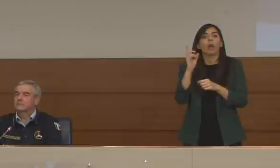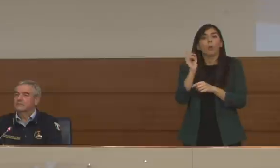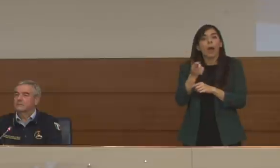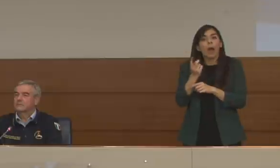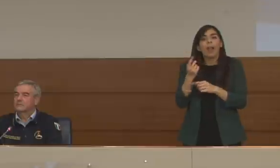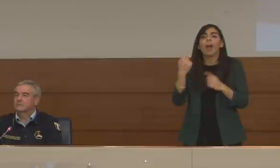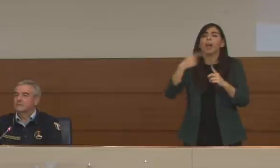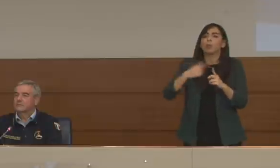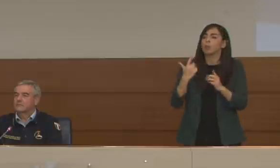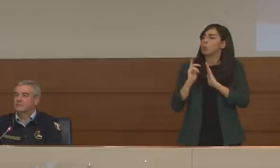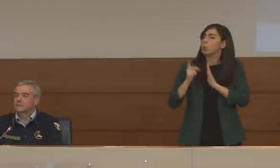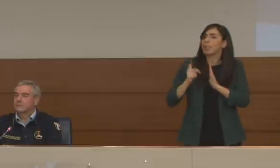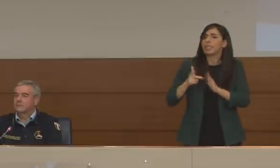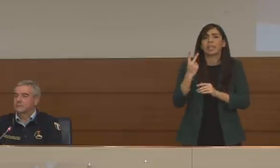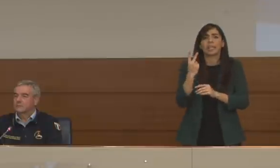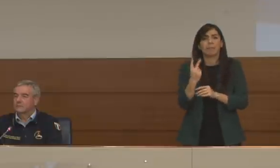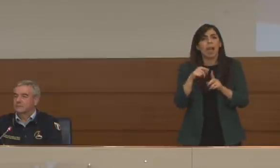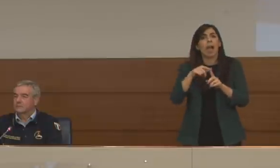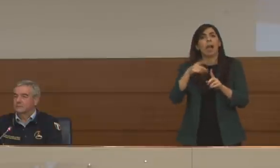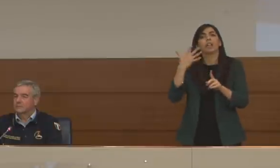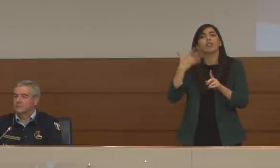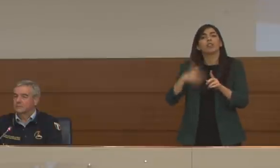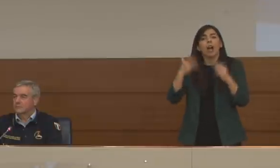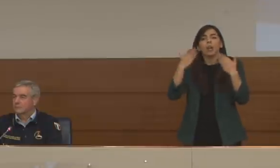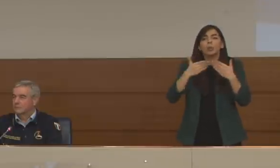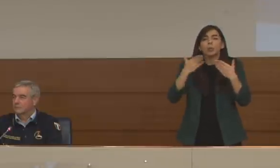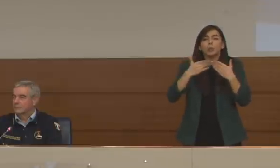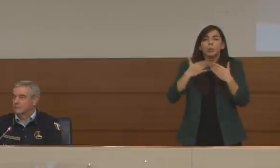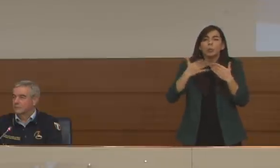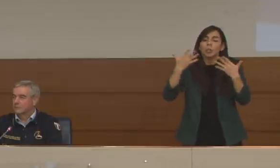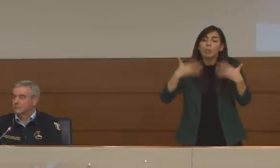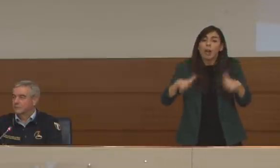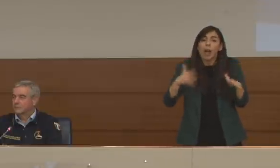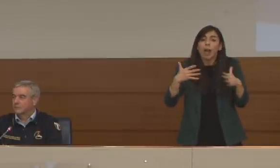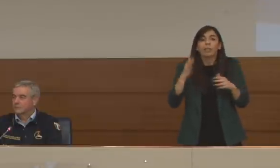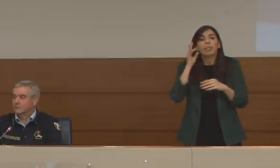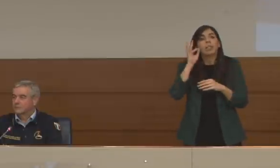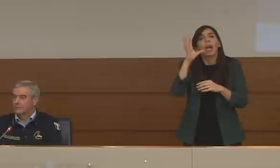si sono fatti degli studi per appurare se altri farmaci, si era parlato ad